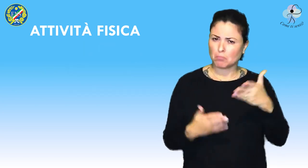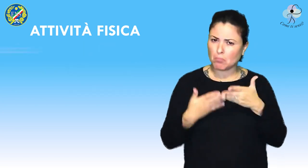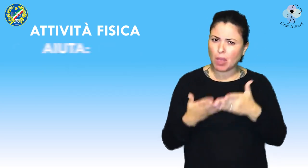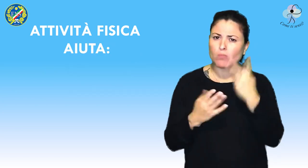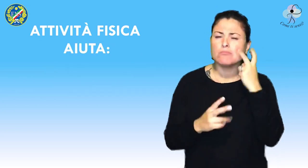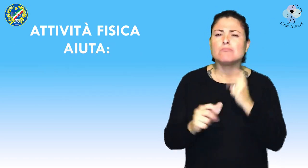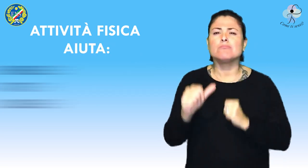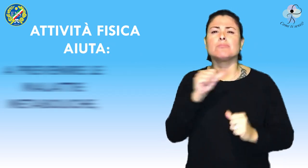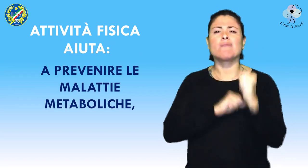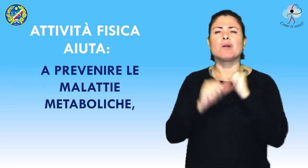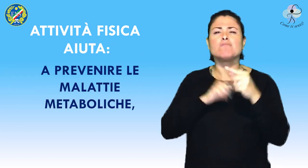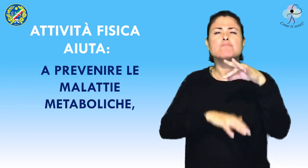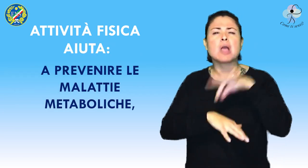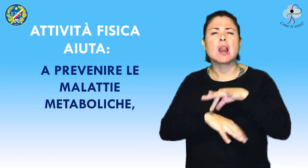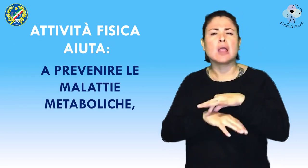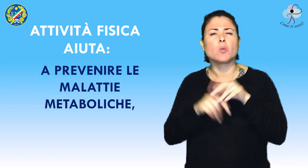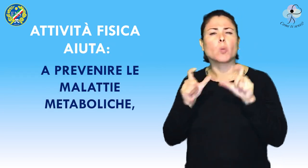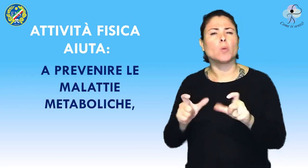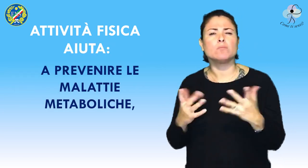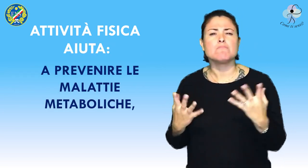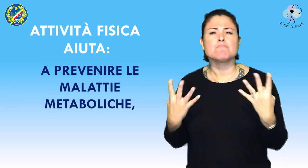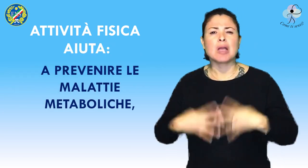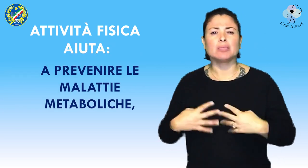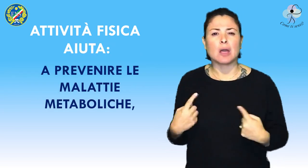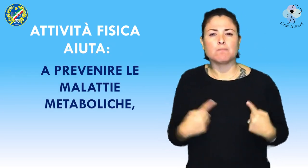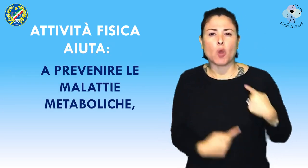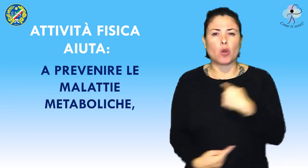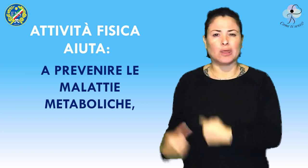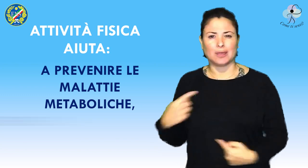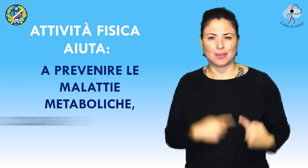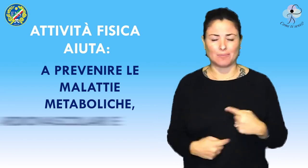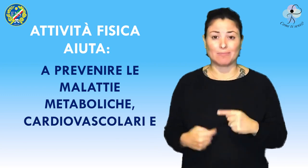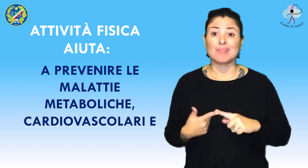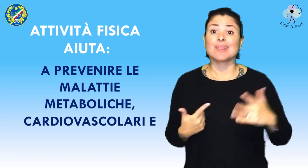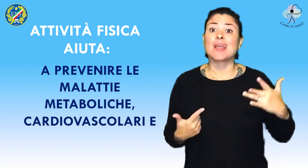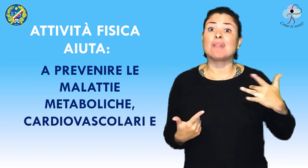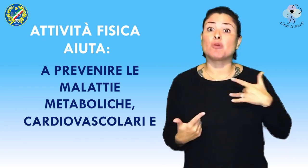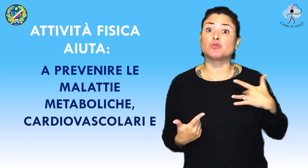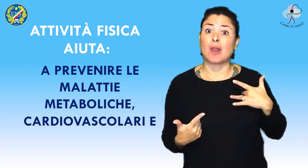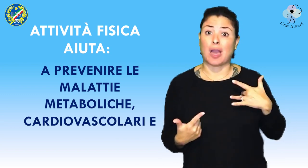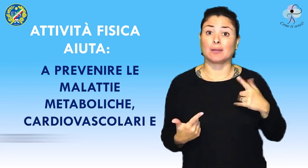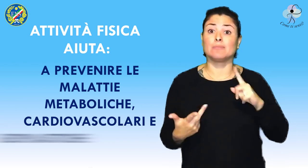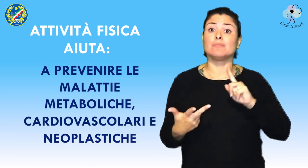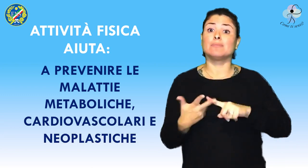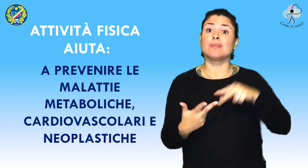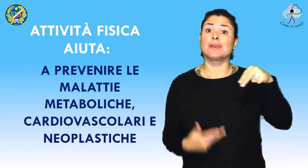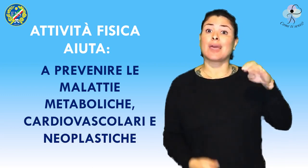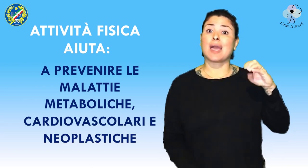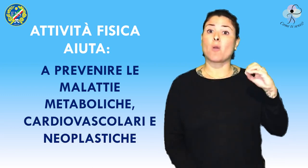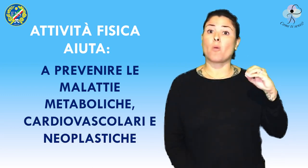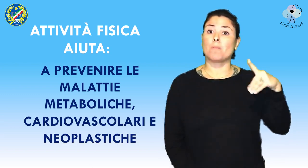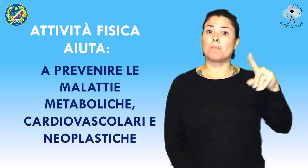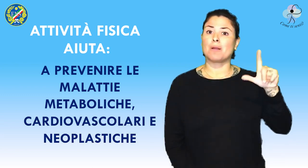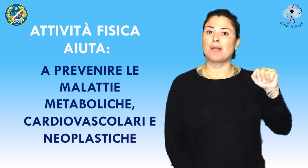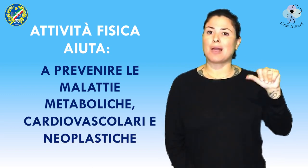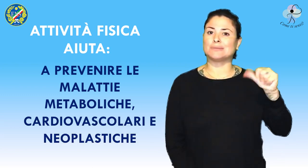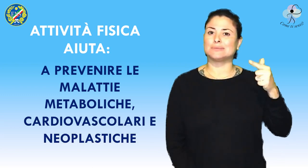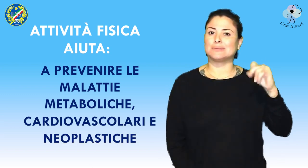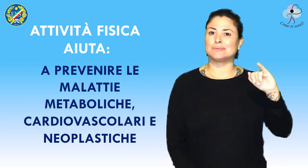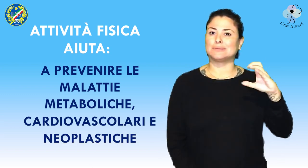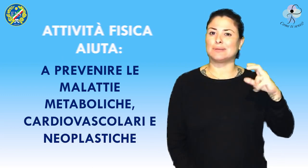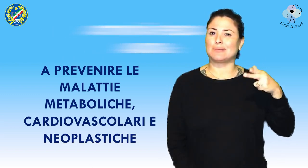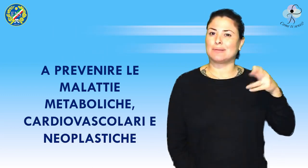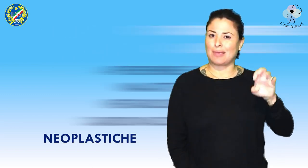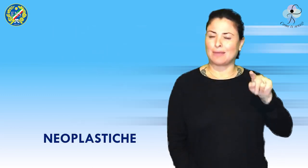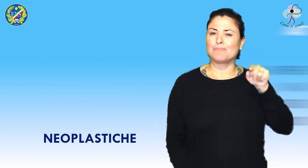aiuta a prevenire le malattie metaboliche e cardiovascolari e neoplastiche